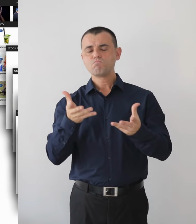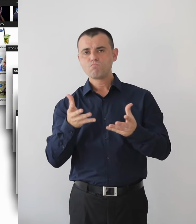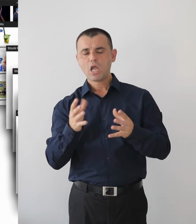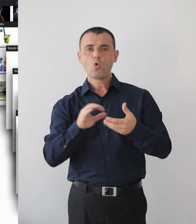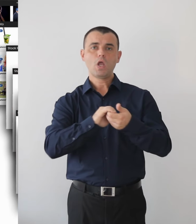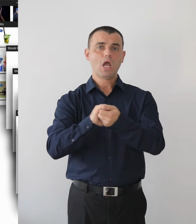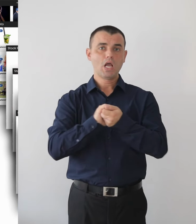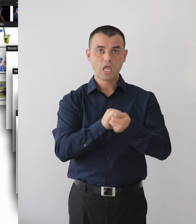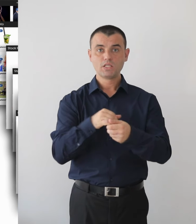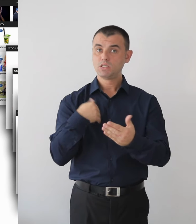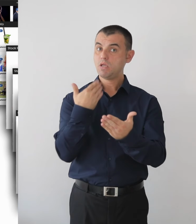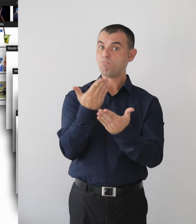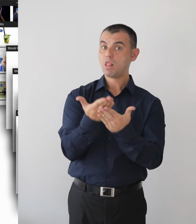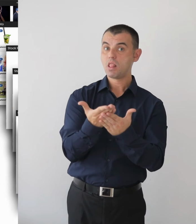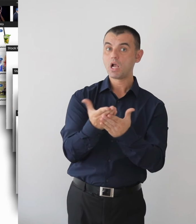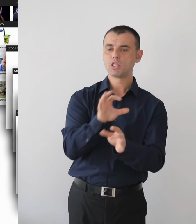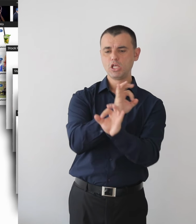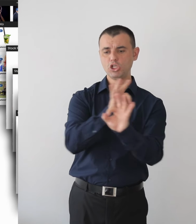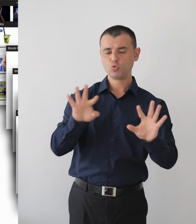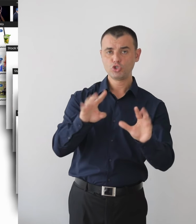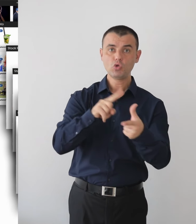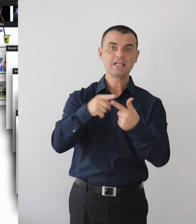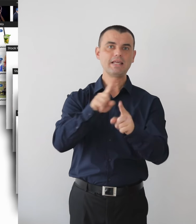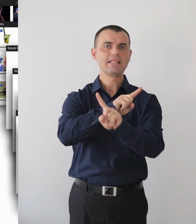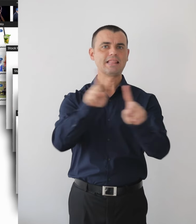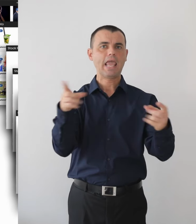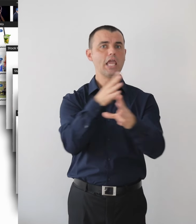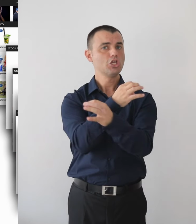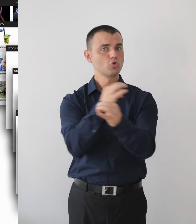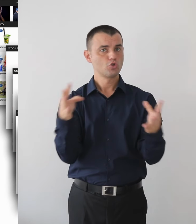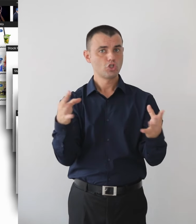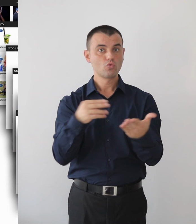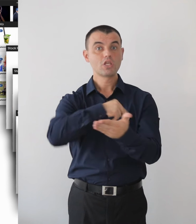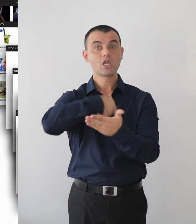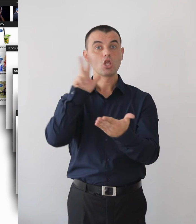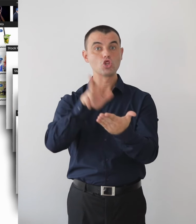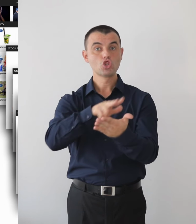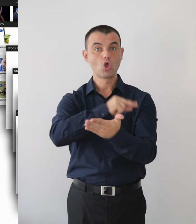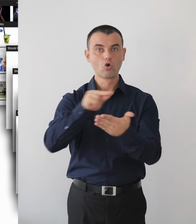Някои агенции предлагат сътрудничество чрез изключителен или с неизключителен договор.